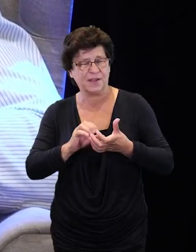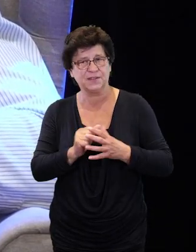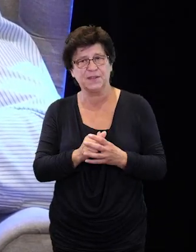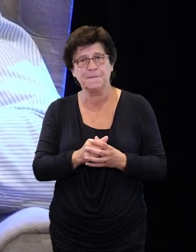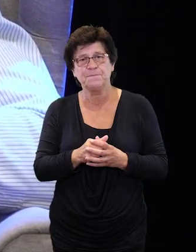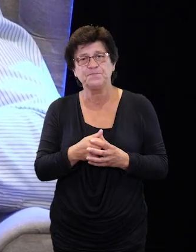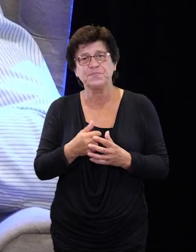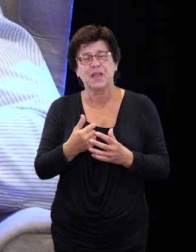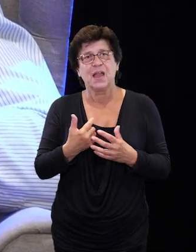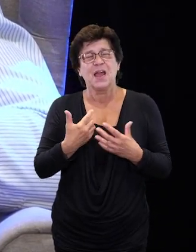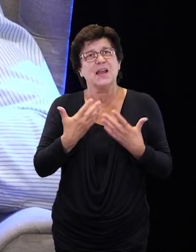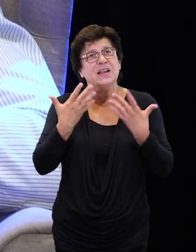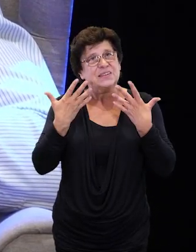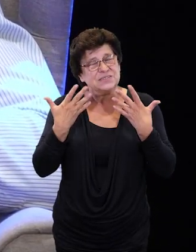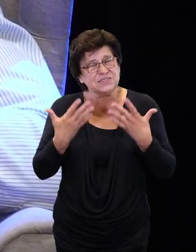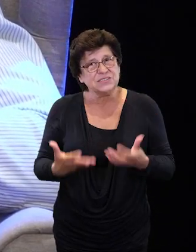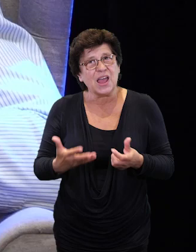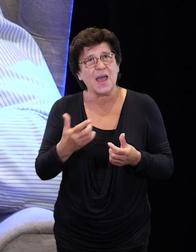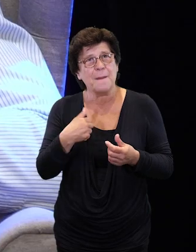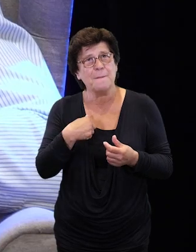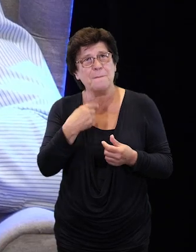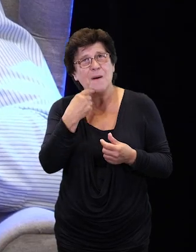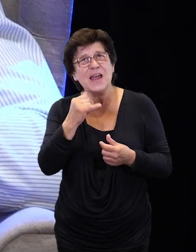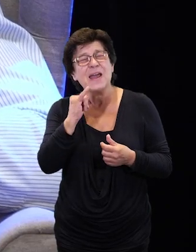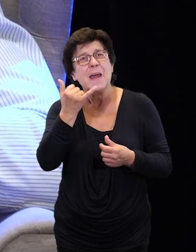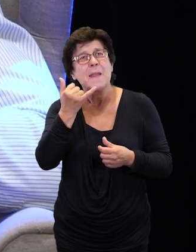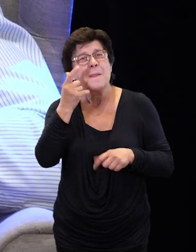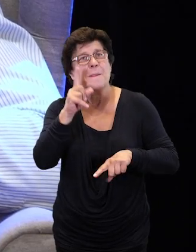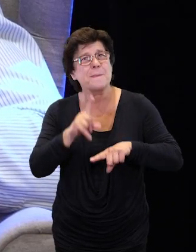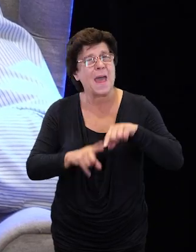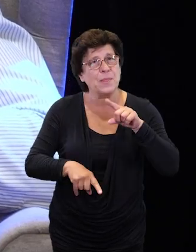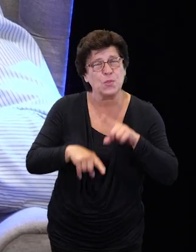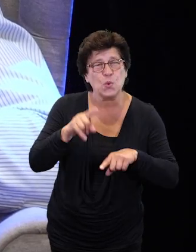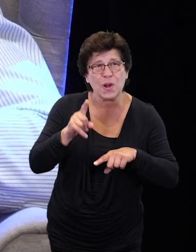po to, żeby popularyzować tę medycynę, czasem trudną i niefajną,